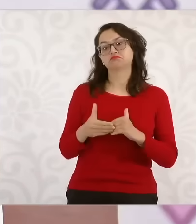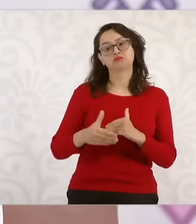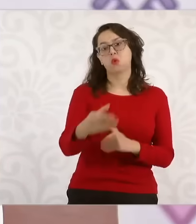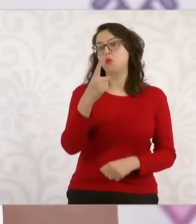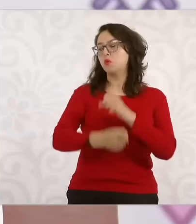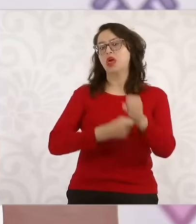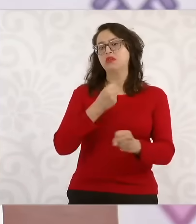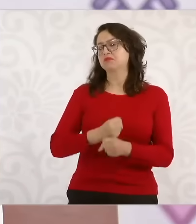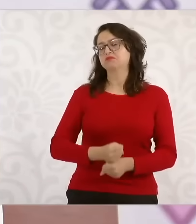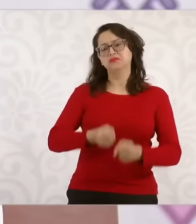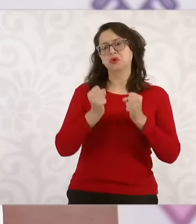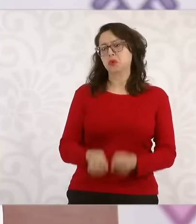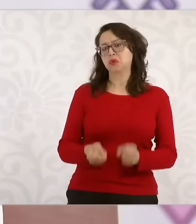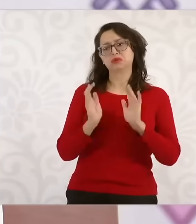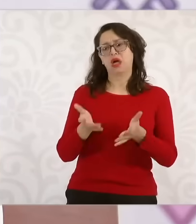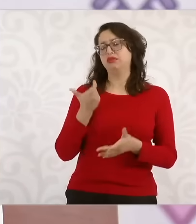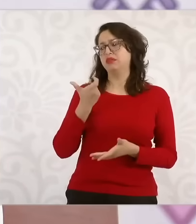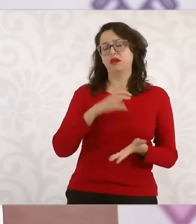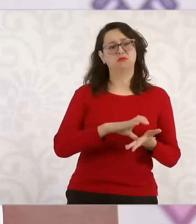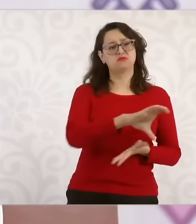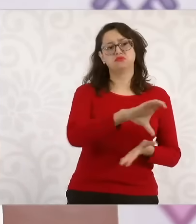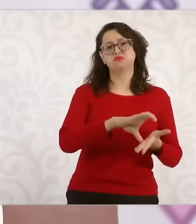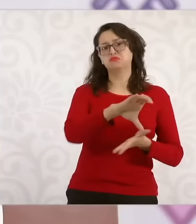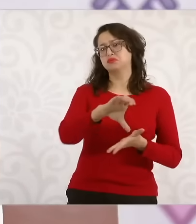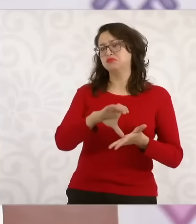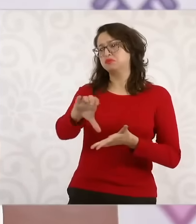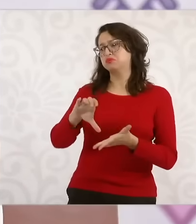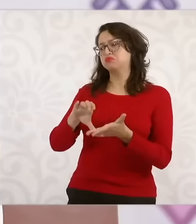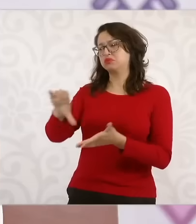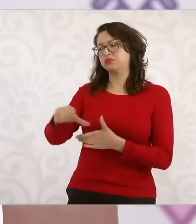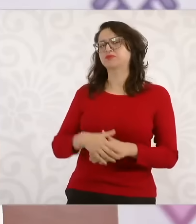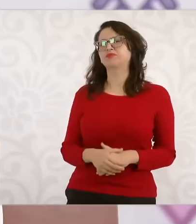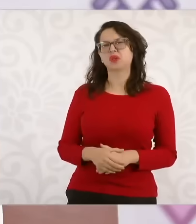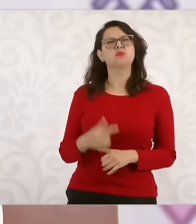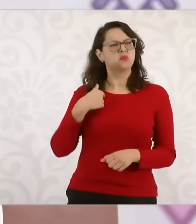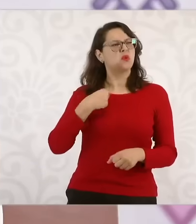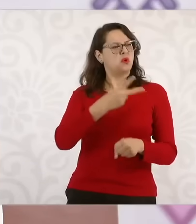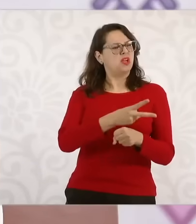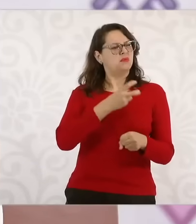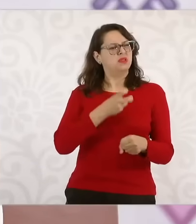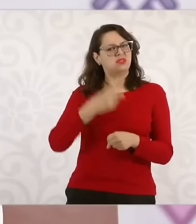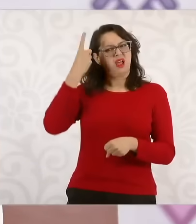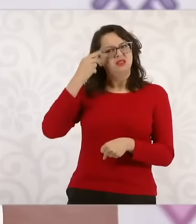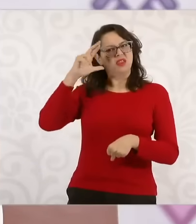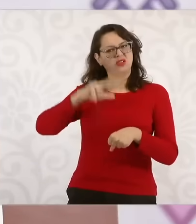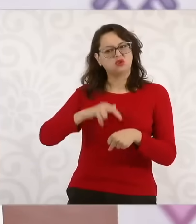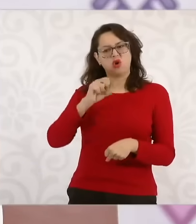invitar a a Antonio, el director del SATA, una de las mañaneras con el secretario de Hacienda,